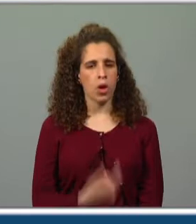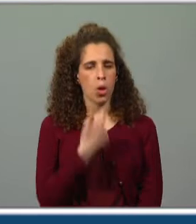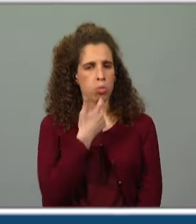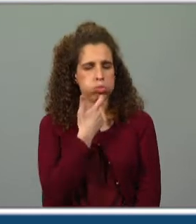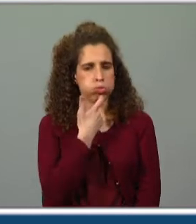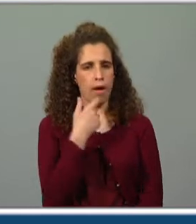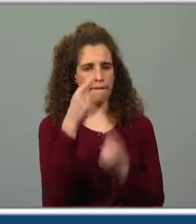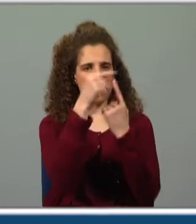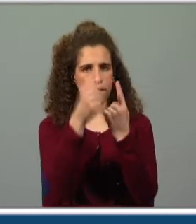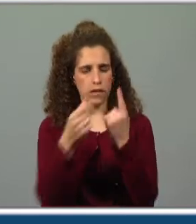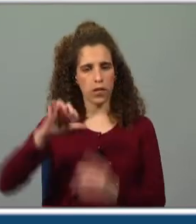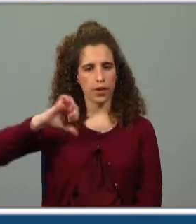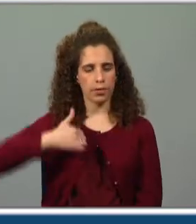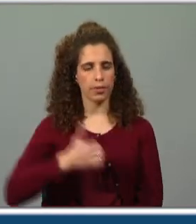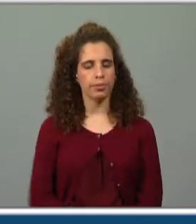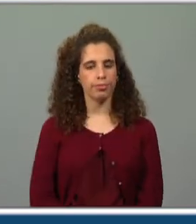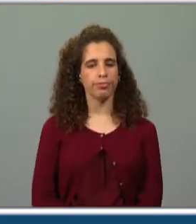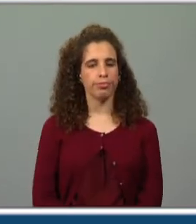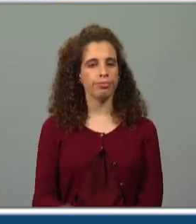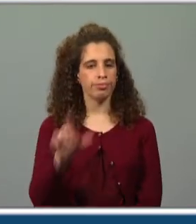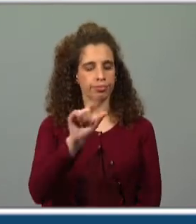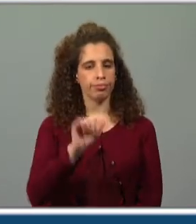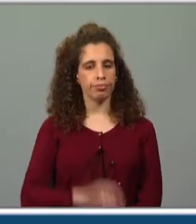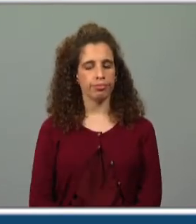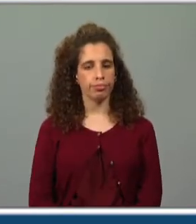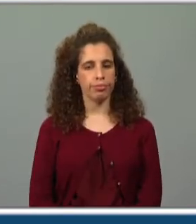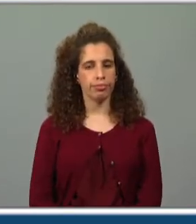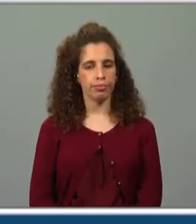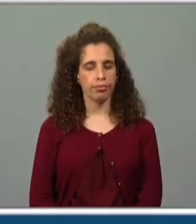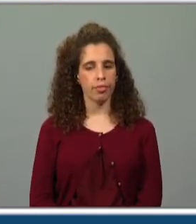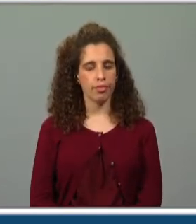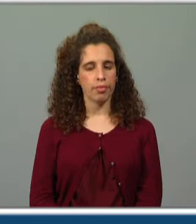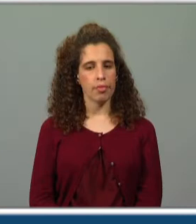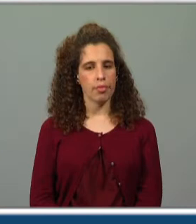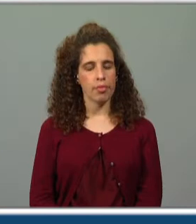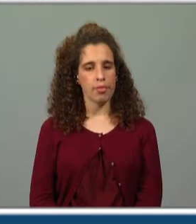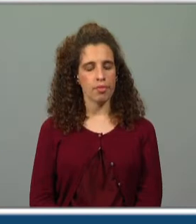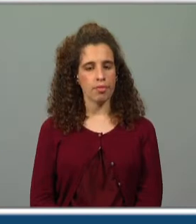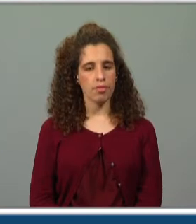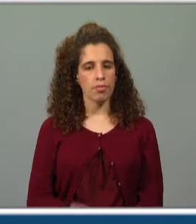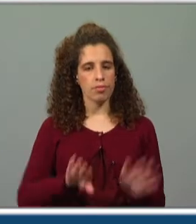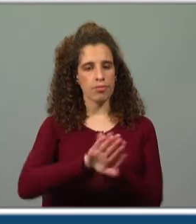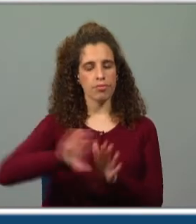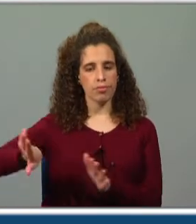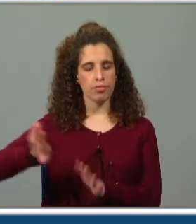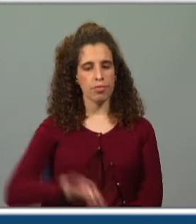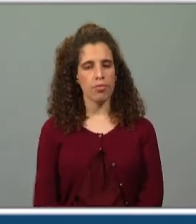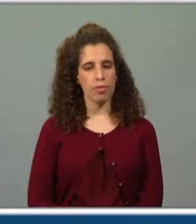folhinhas verdes temos também no nosso lado direito é uma 綠葉我們右邊也有一個